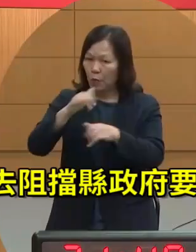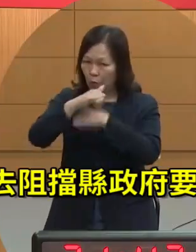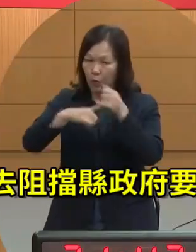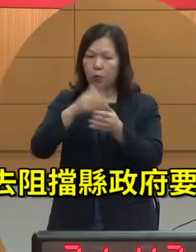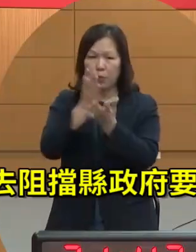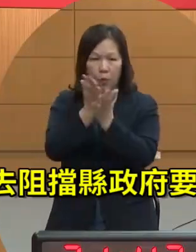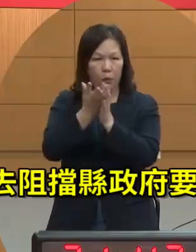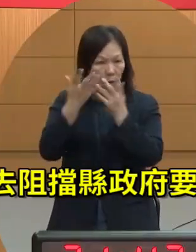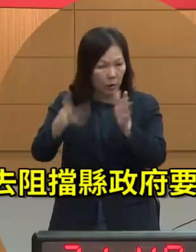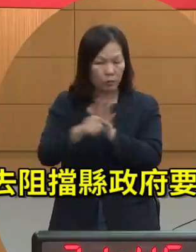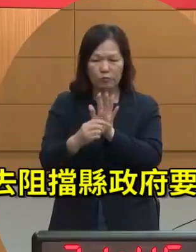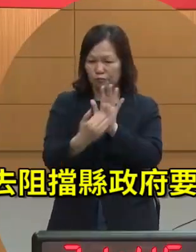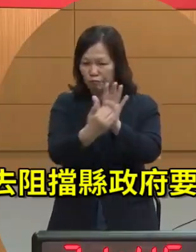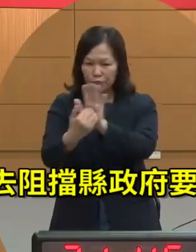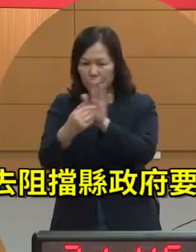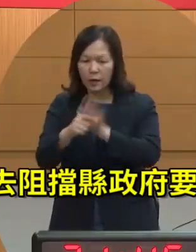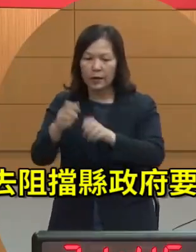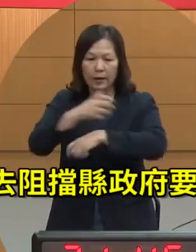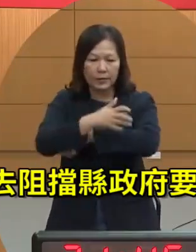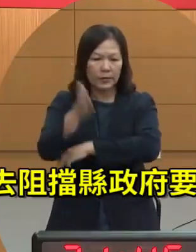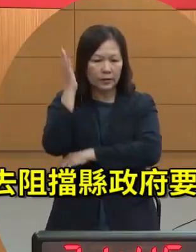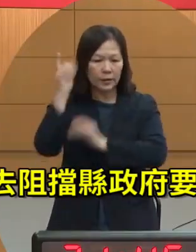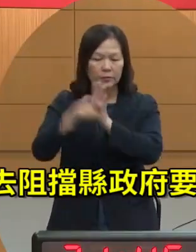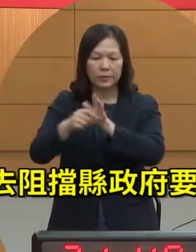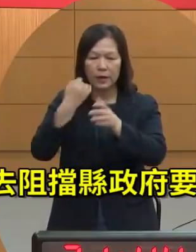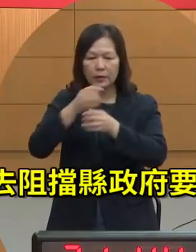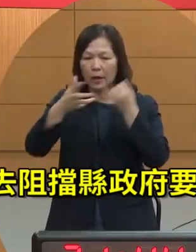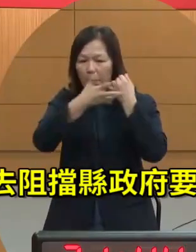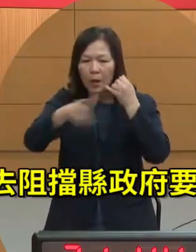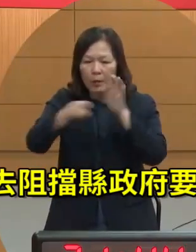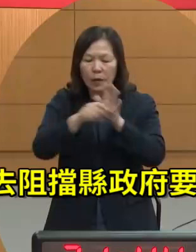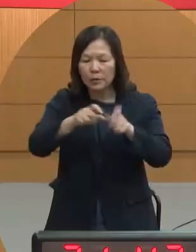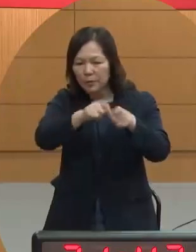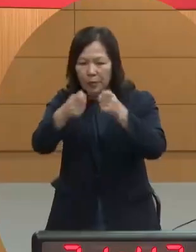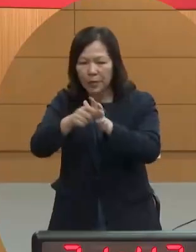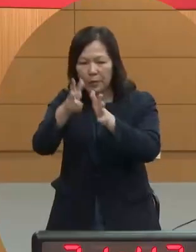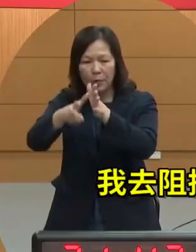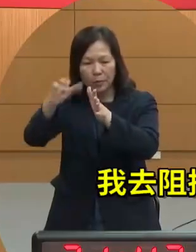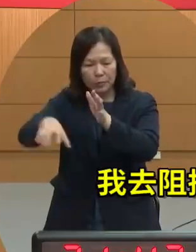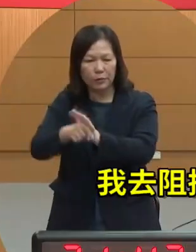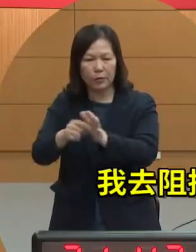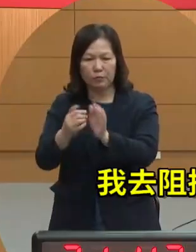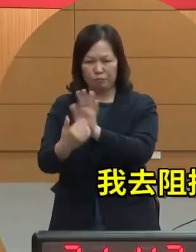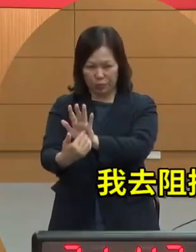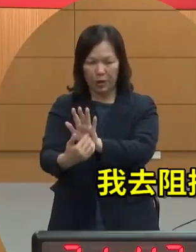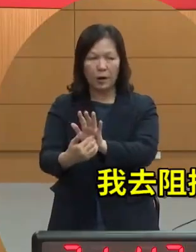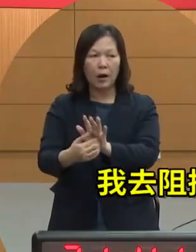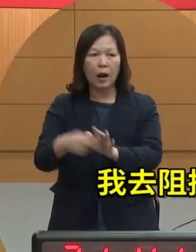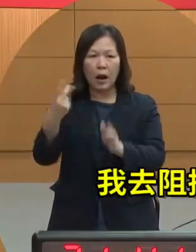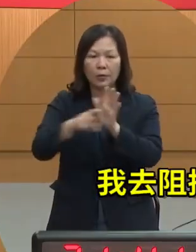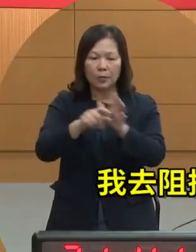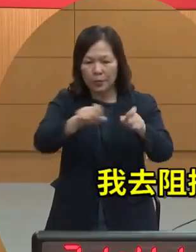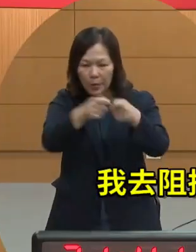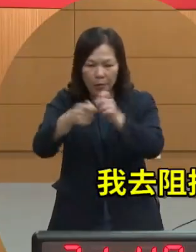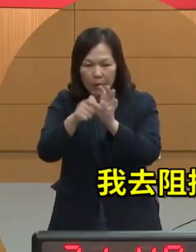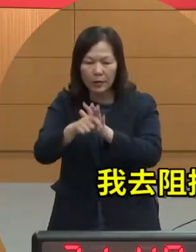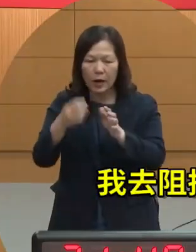我去阻擋縣政府要在墾丁的海邊 蓋一個破壞環境的車站 我去阻擋那些破壞陸蟹棲地的地方